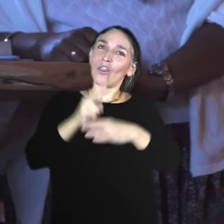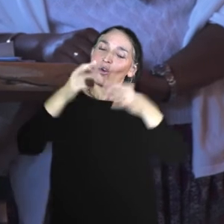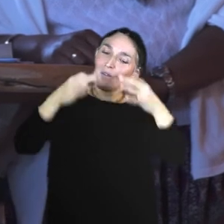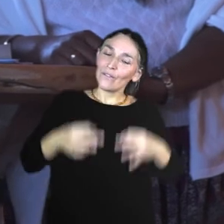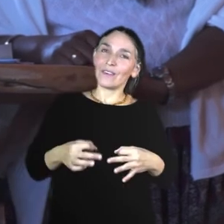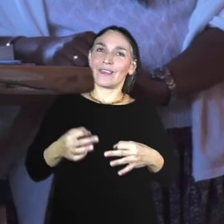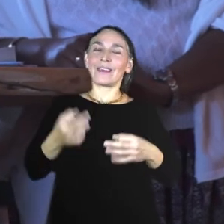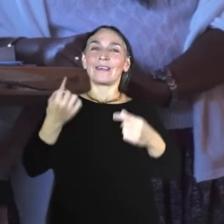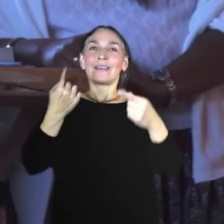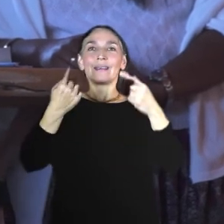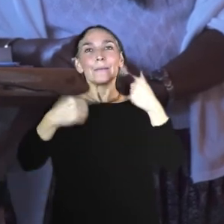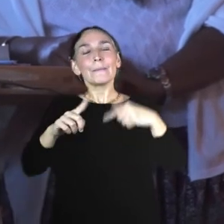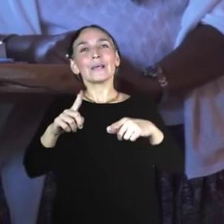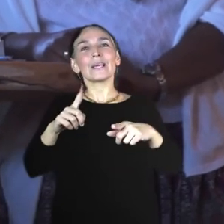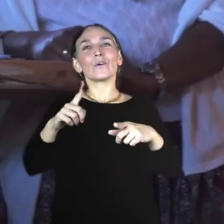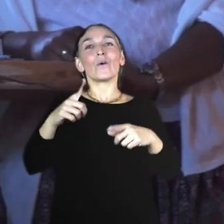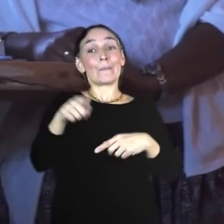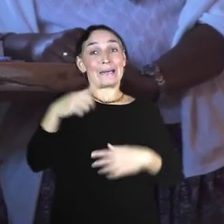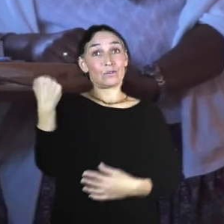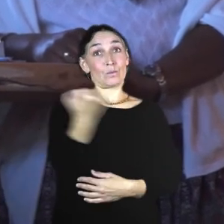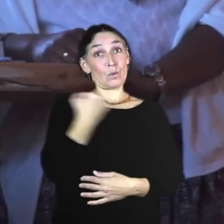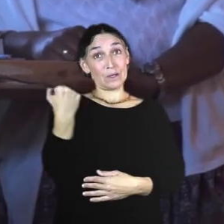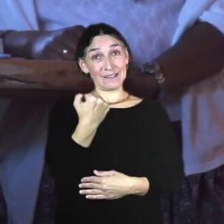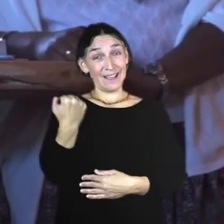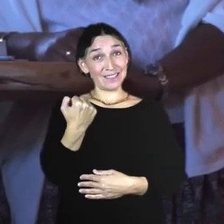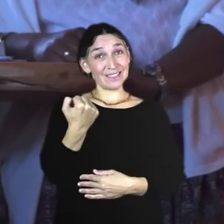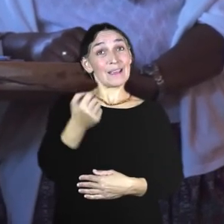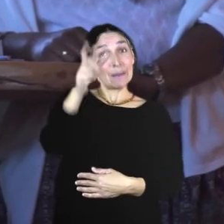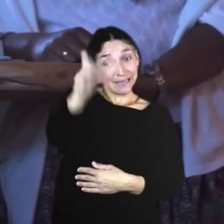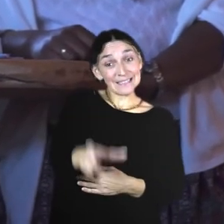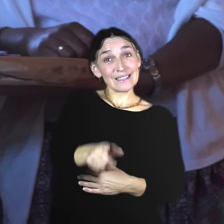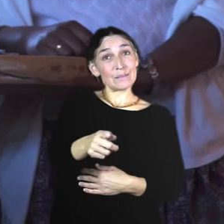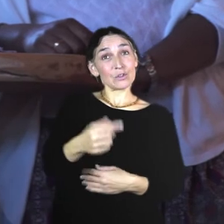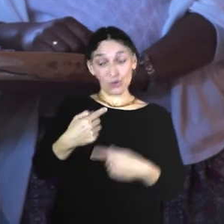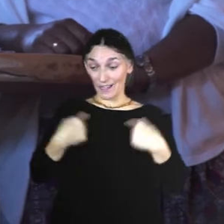Estas son dos palabras muy importantes. Hacia la persona y hacia nosotras mismas.